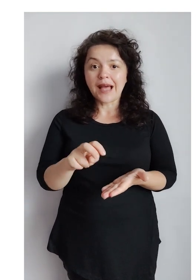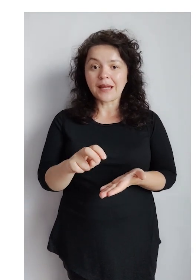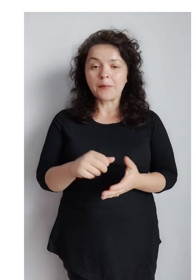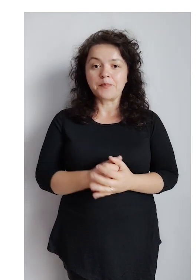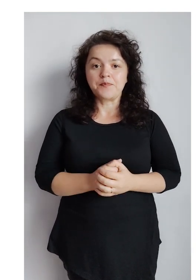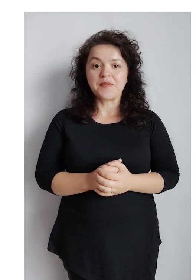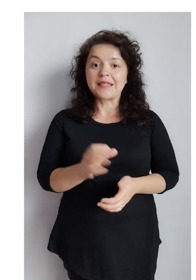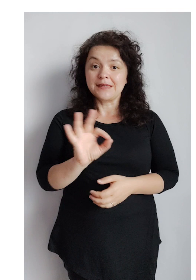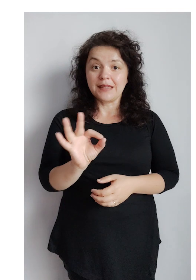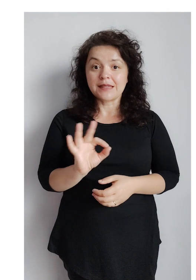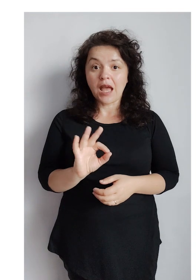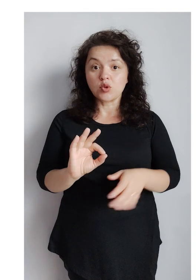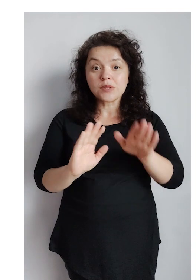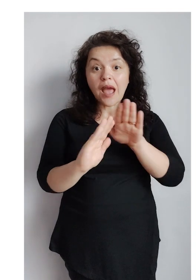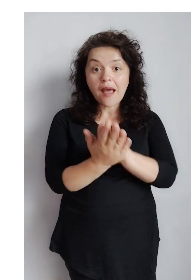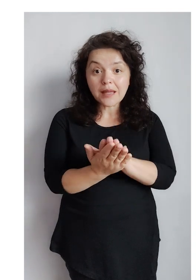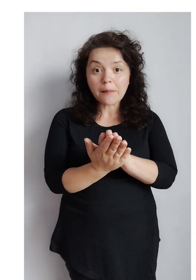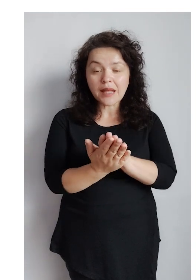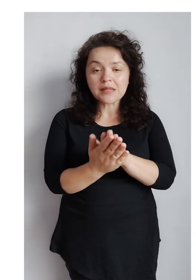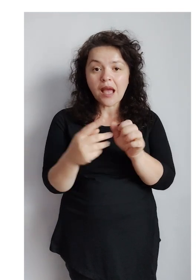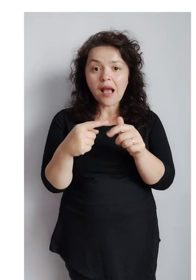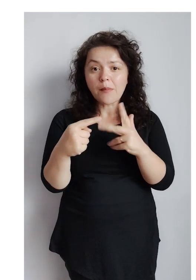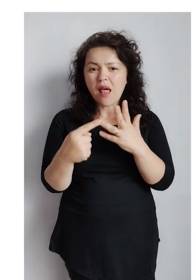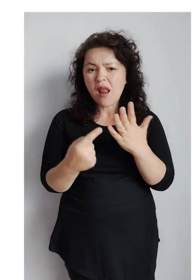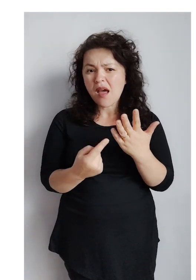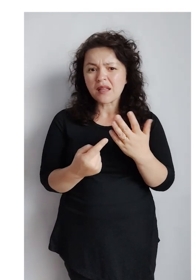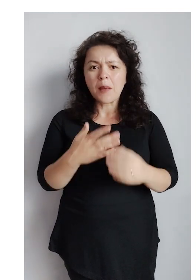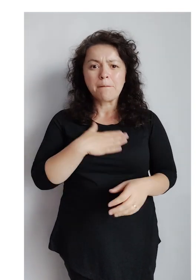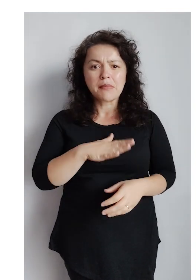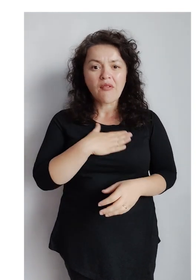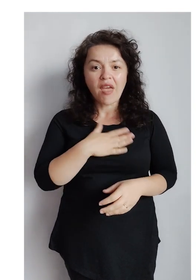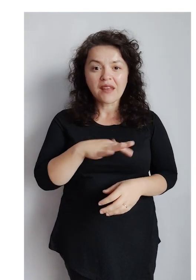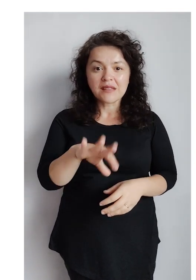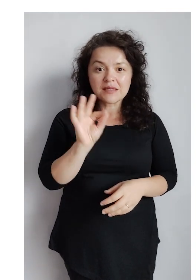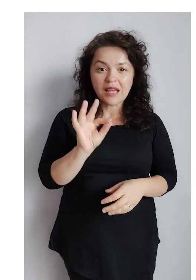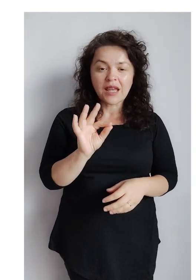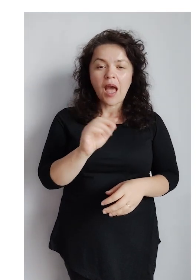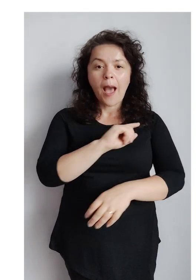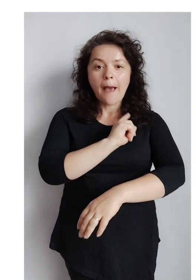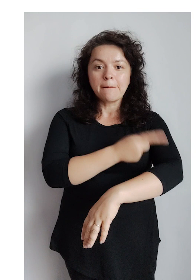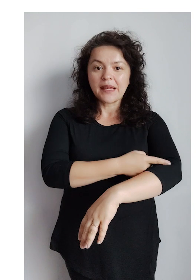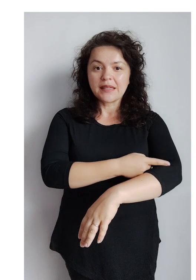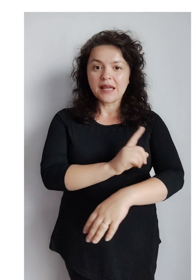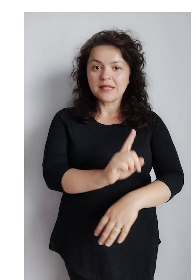Dizainul se adaptează la o gamă largă de preferințe și abilități individuale